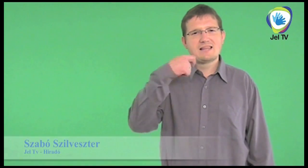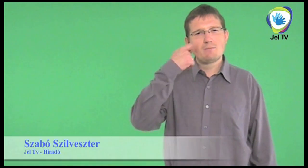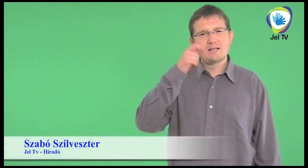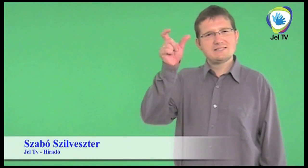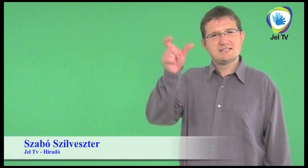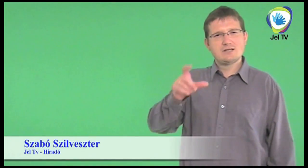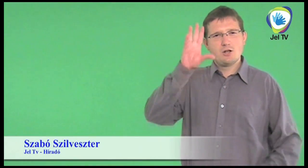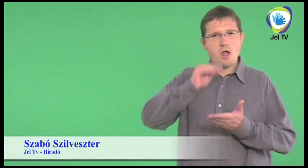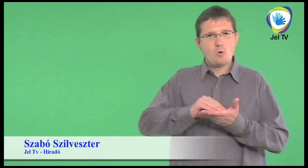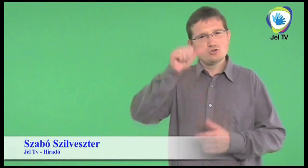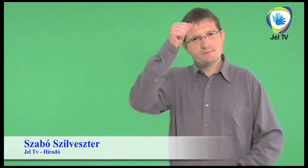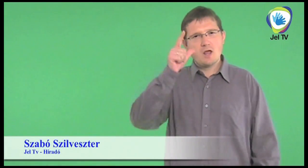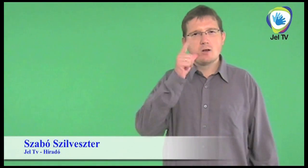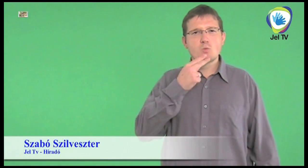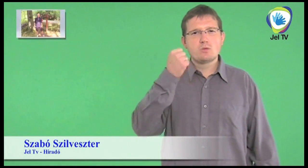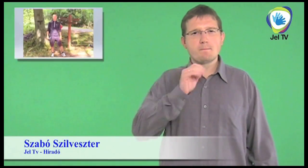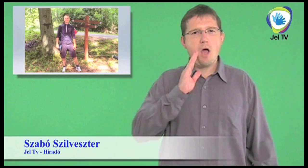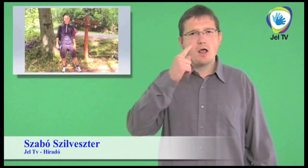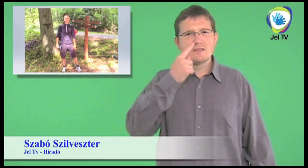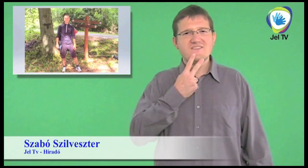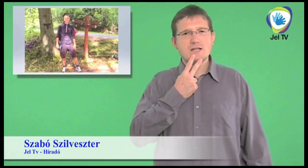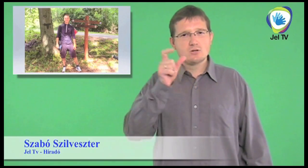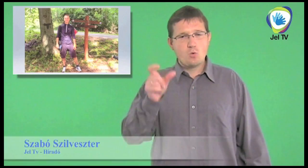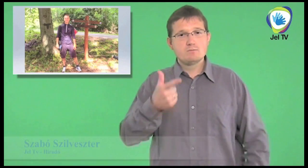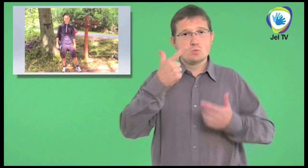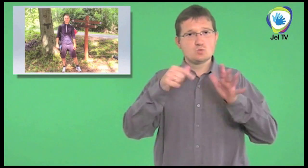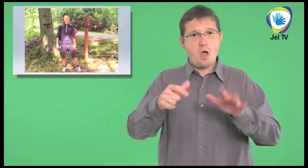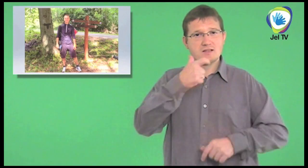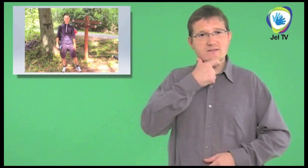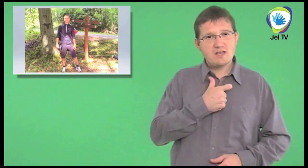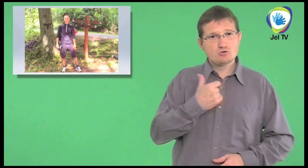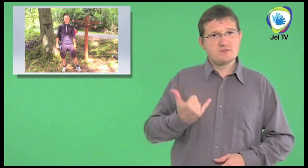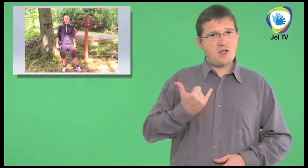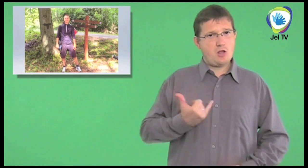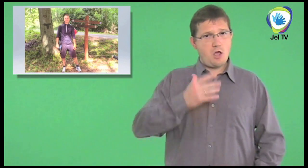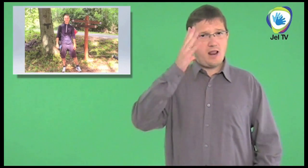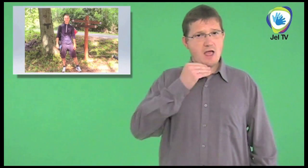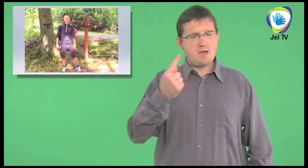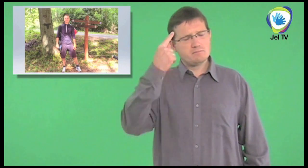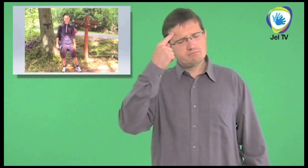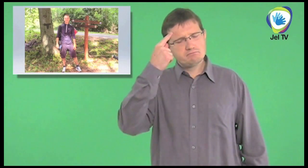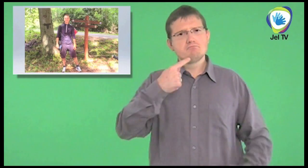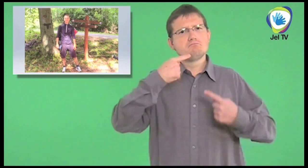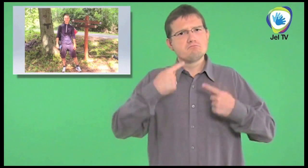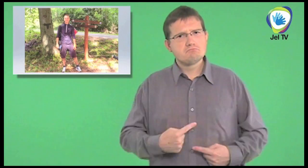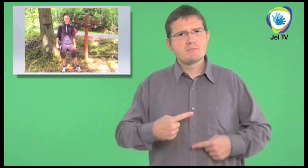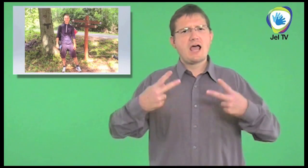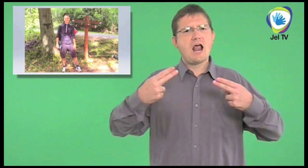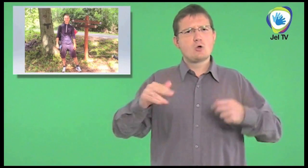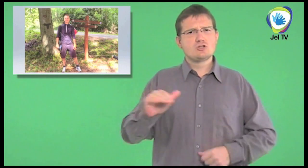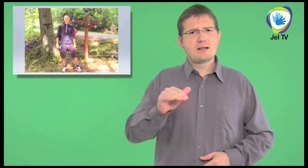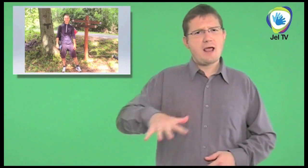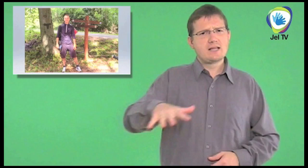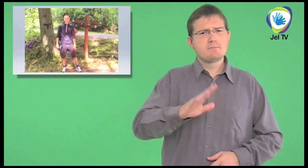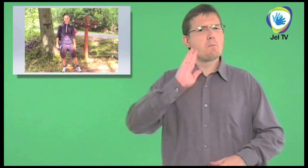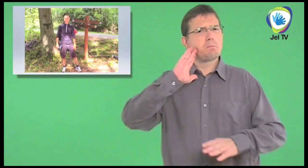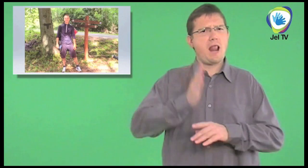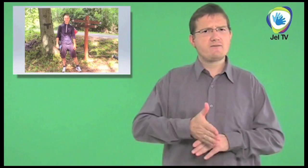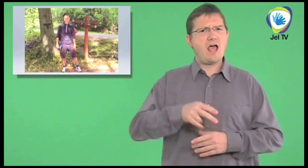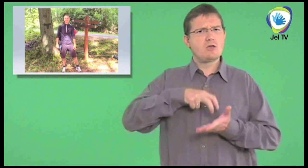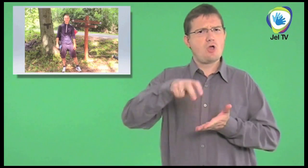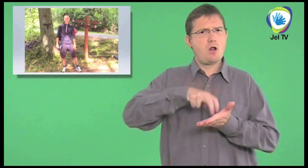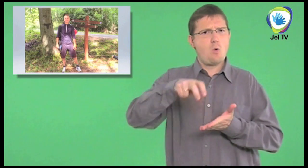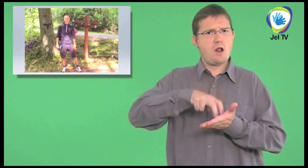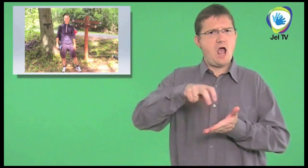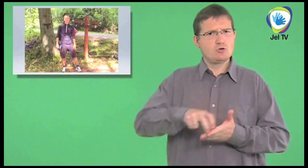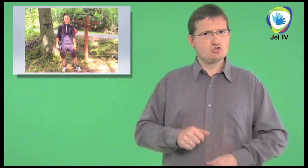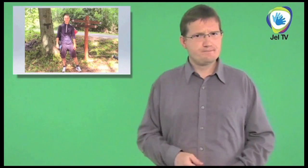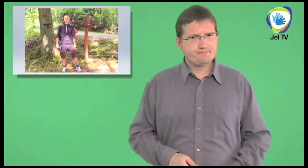Egy debreceni lakos, neve Ludman Viktor, 26 éves fiatalember elhatározta, hogy a rákos gyermekekért belevág a gyaloglásba.